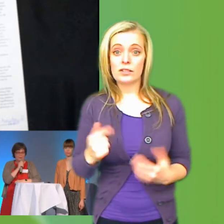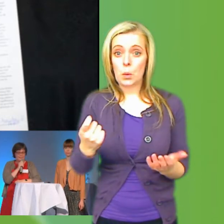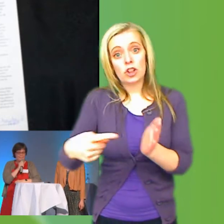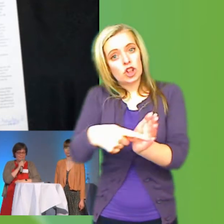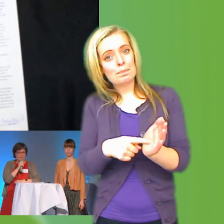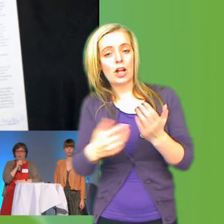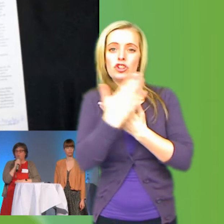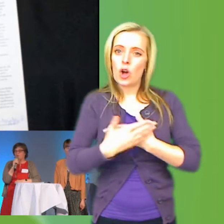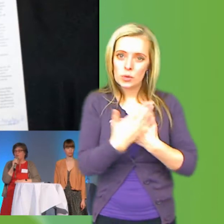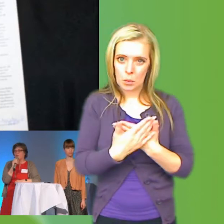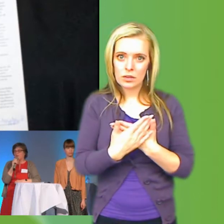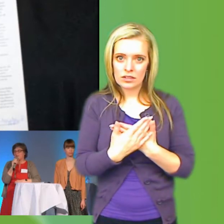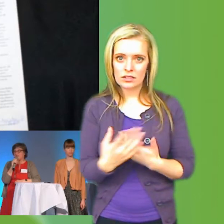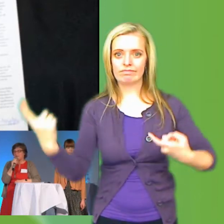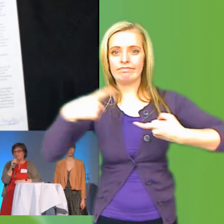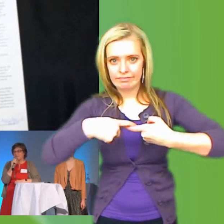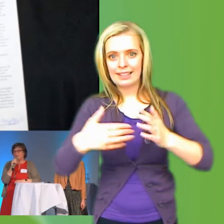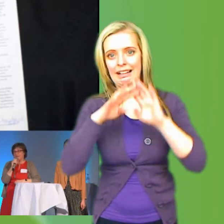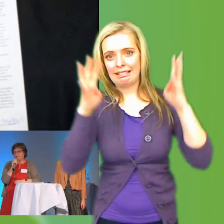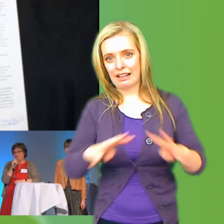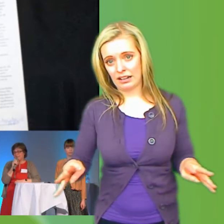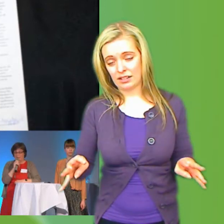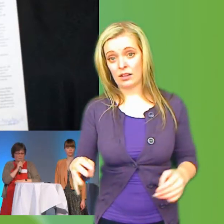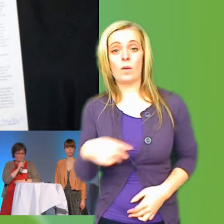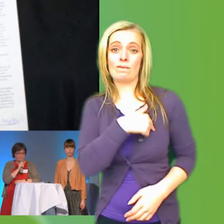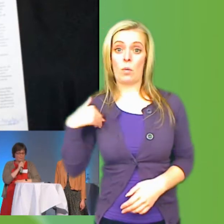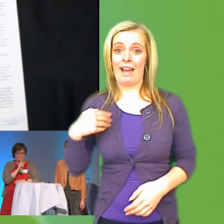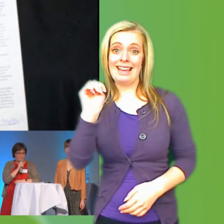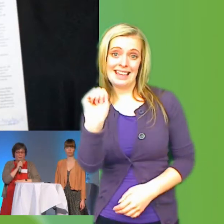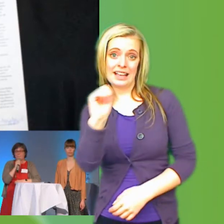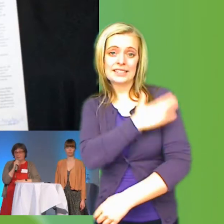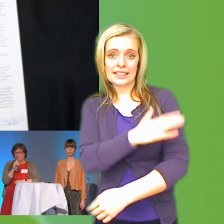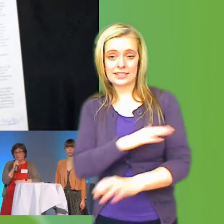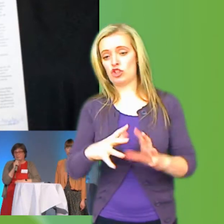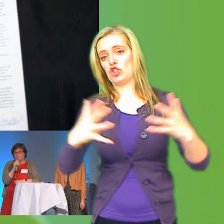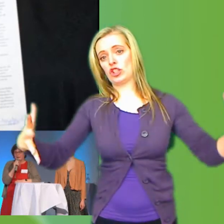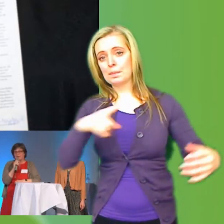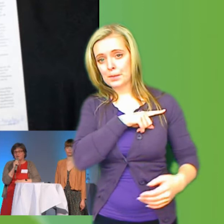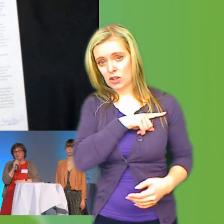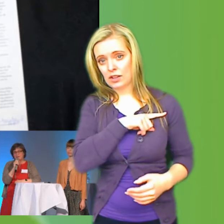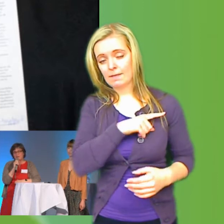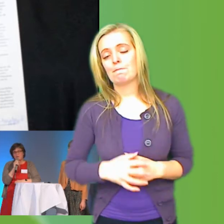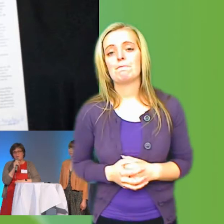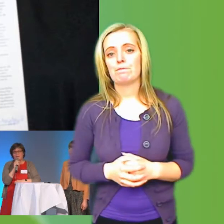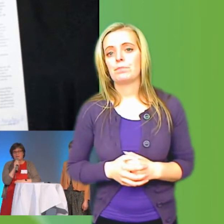och vi ökar e-tjänster snabbt. Men att ha tillgång till är inte samma sak